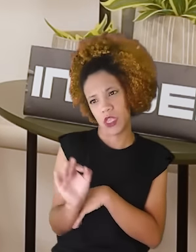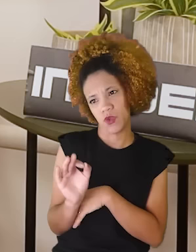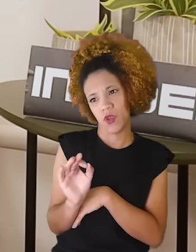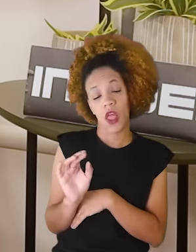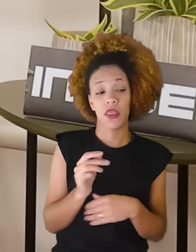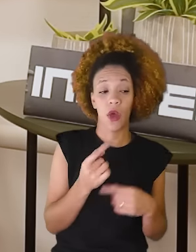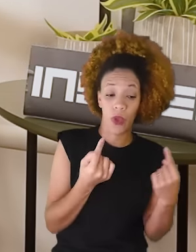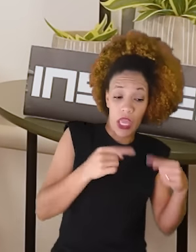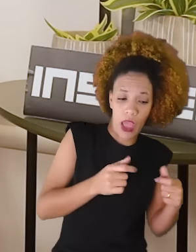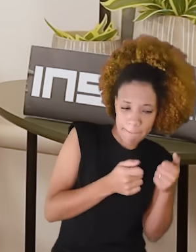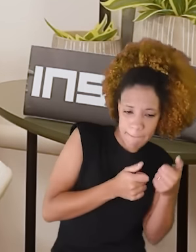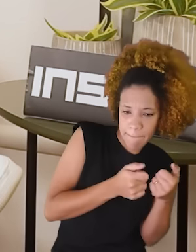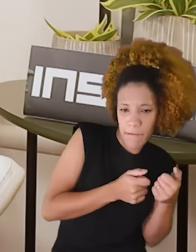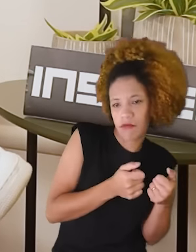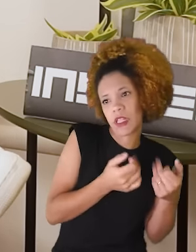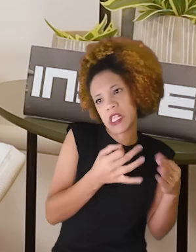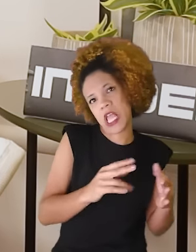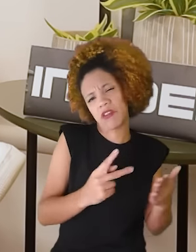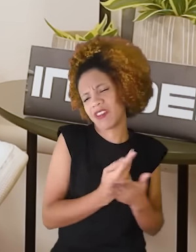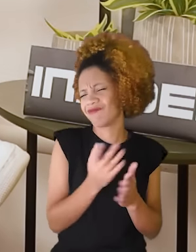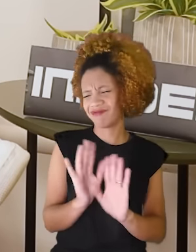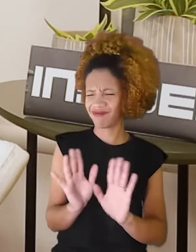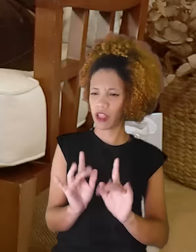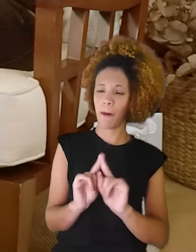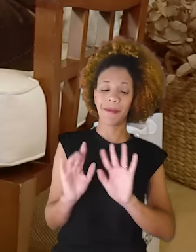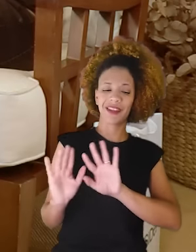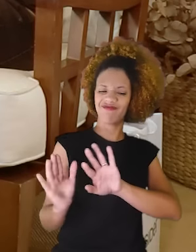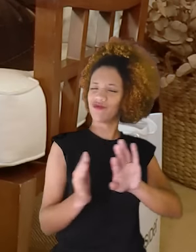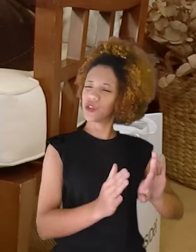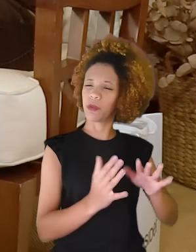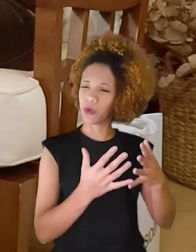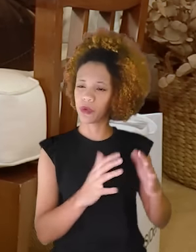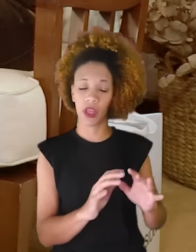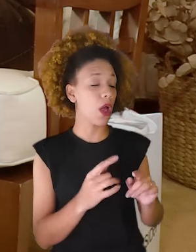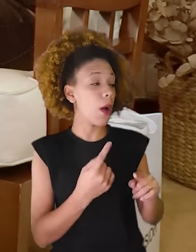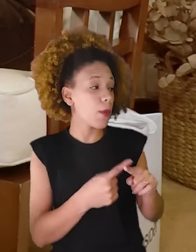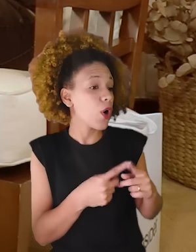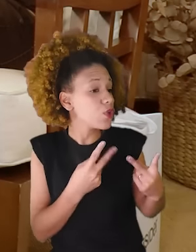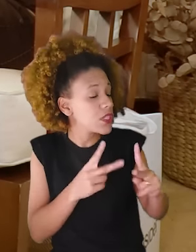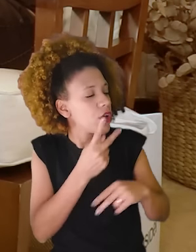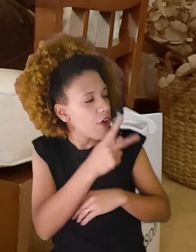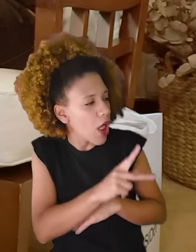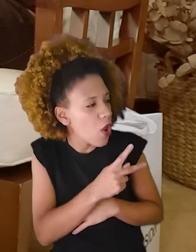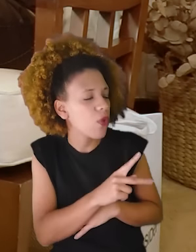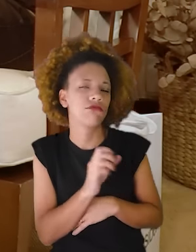a aposta não seja certa né mas tá ligado eu tento tento não dar motivo PR valores que você considera